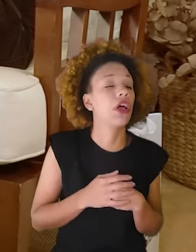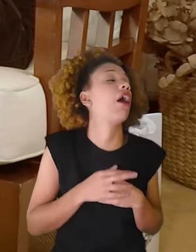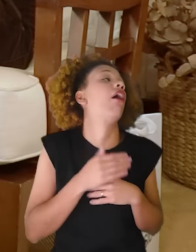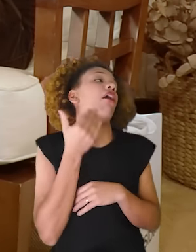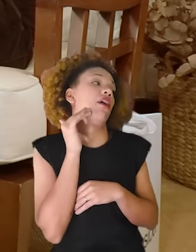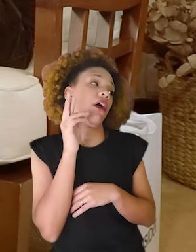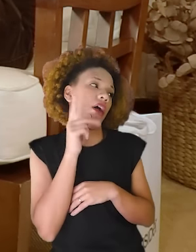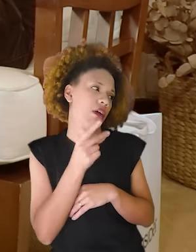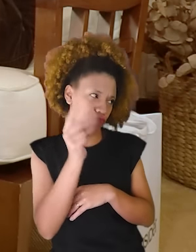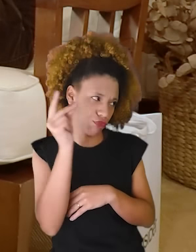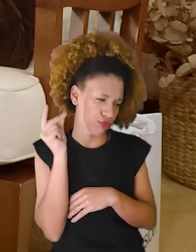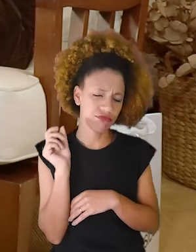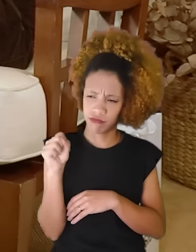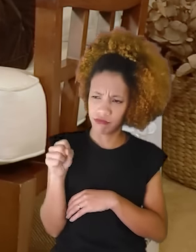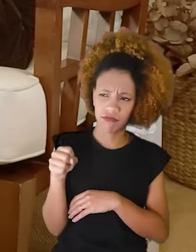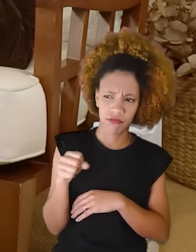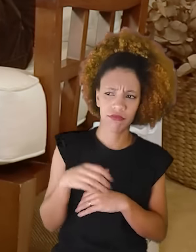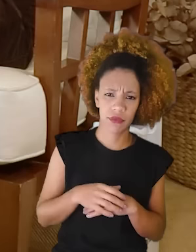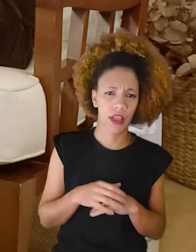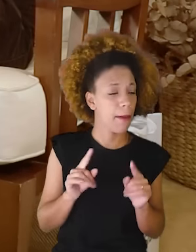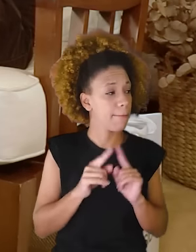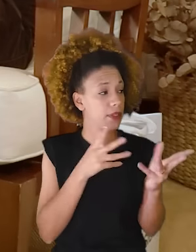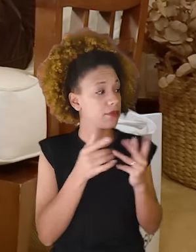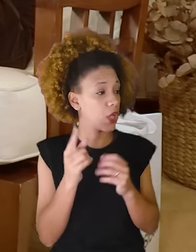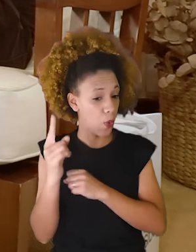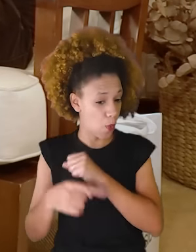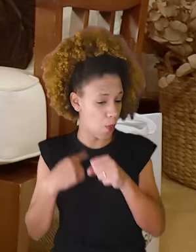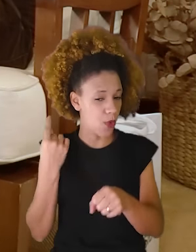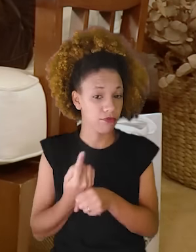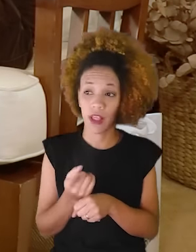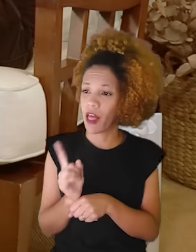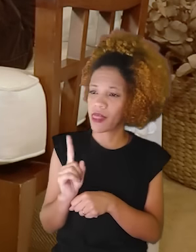[ __ ] isso faz muito tempo faz muito tempo faz e ela poderia ter te chamado outro ano para não